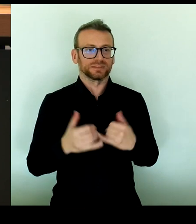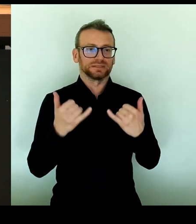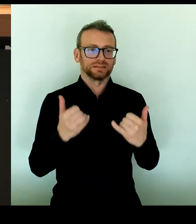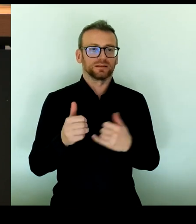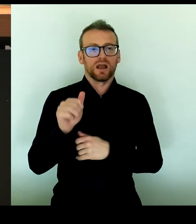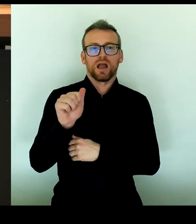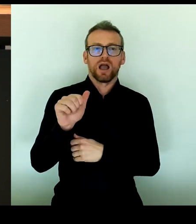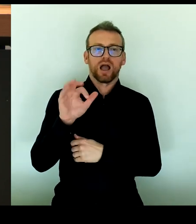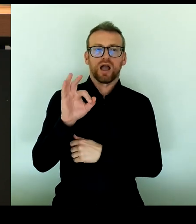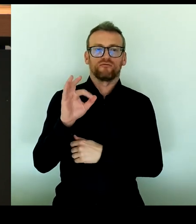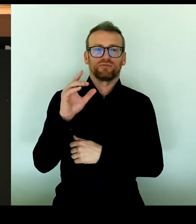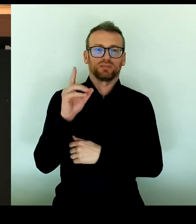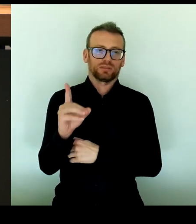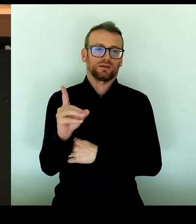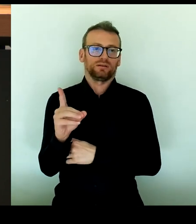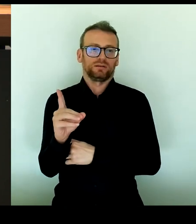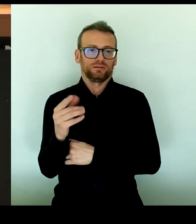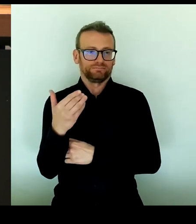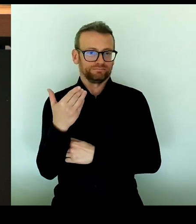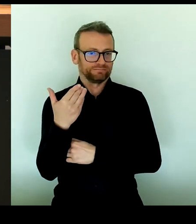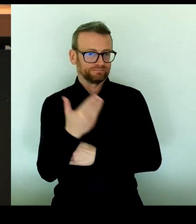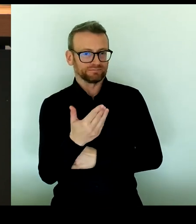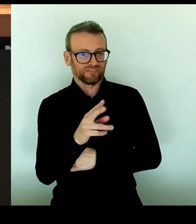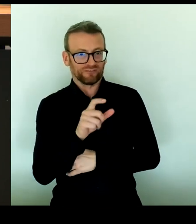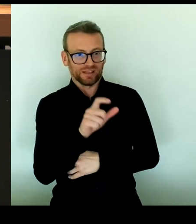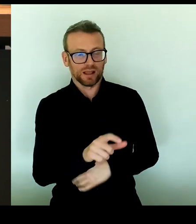Das muss man insbesondere für diesen Antrag sagen.